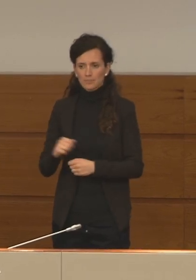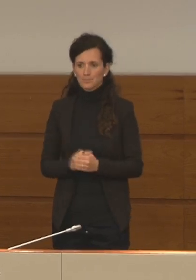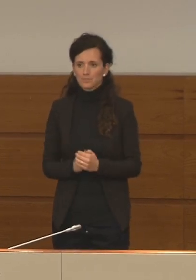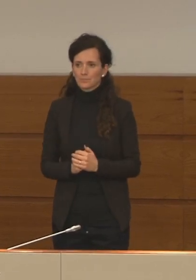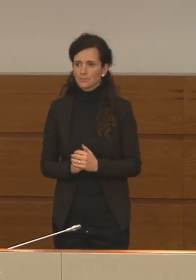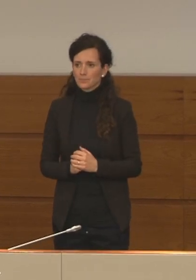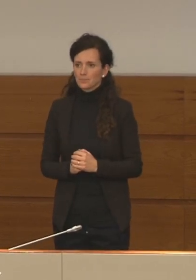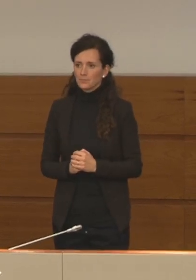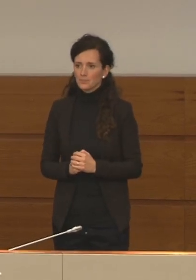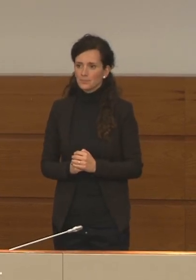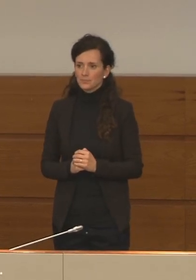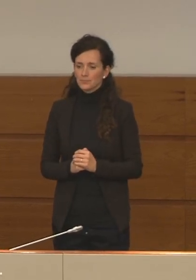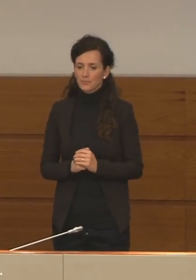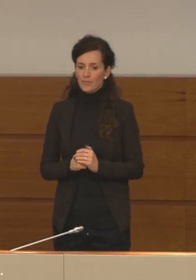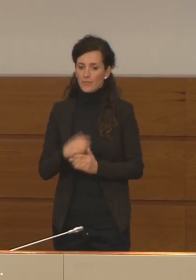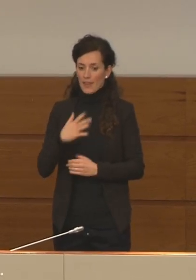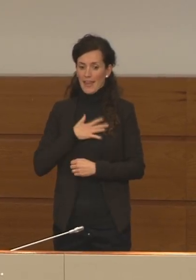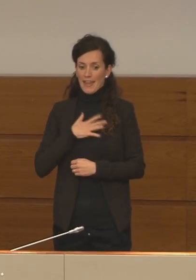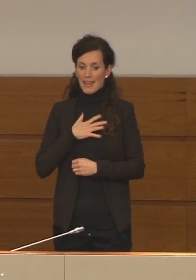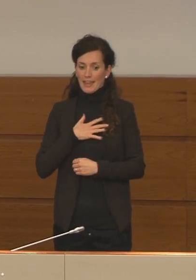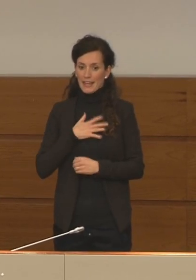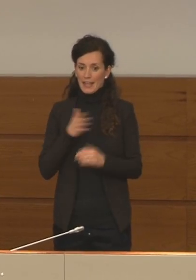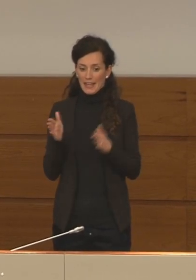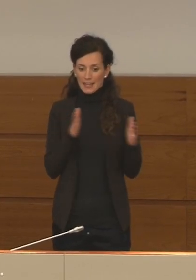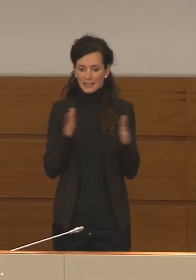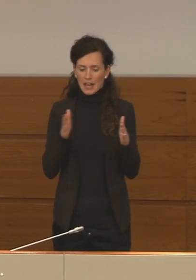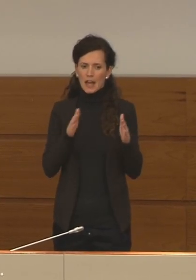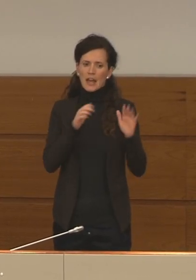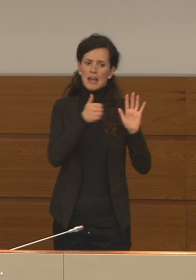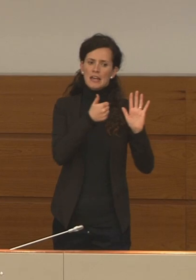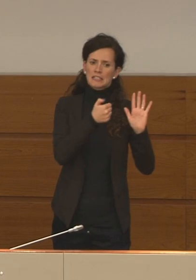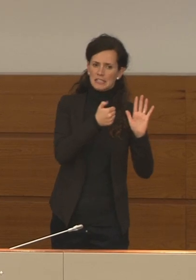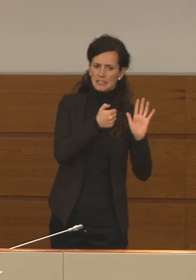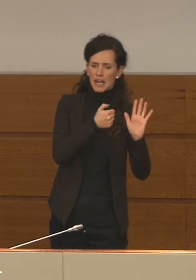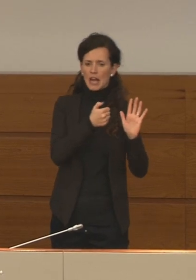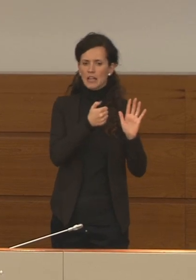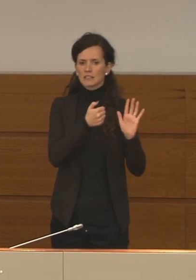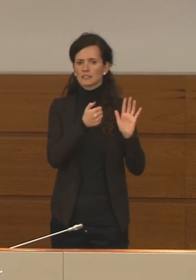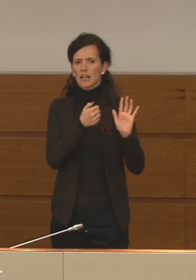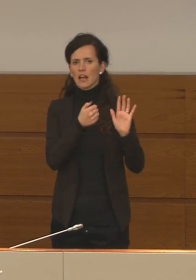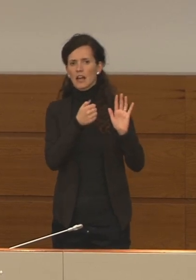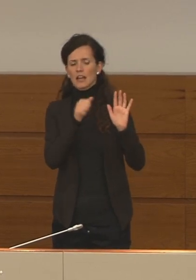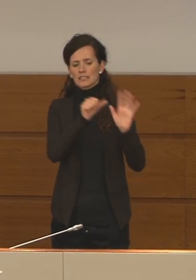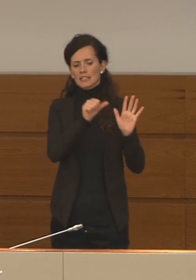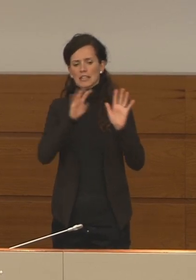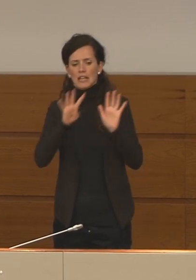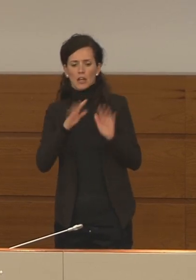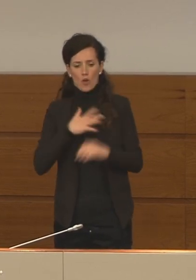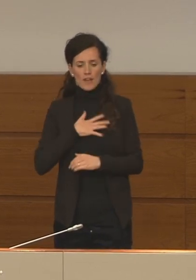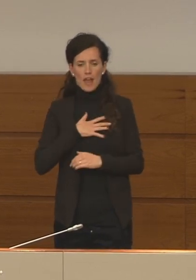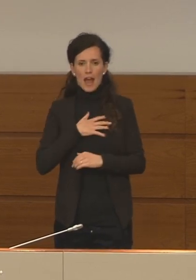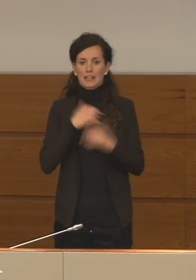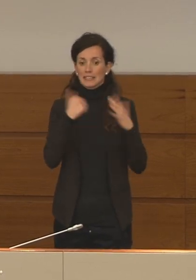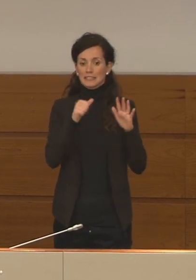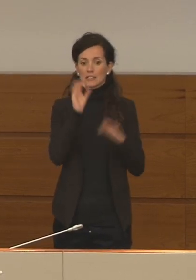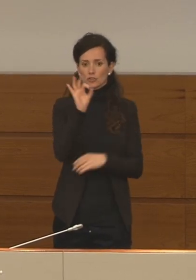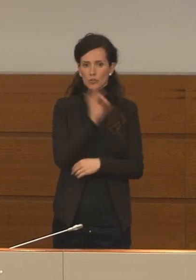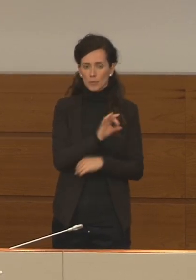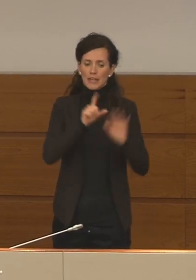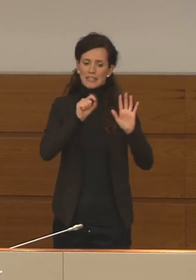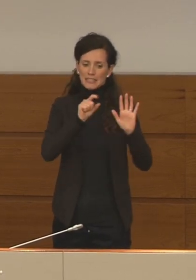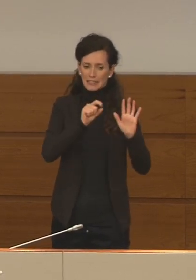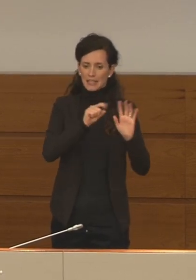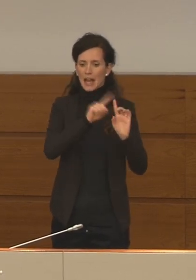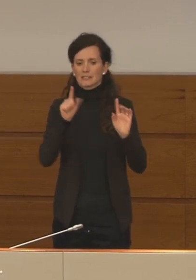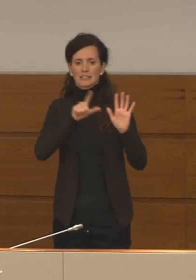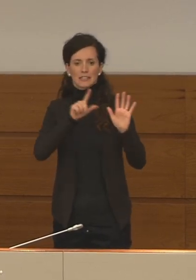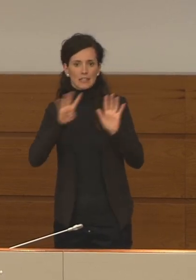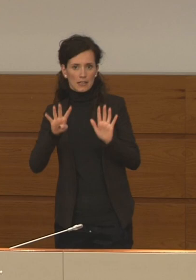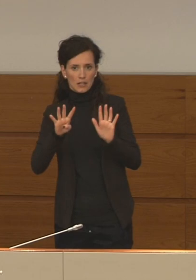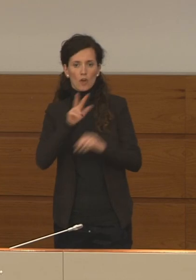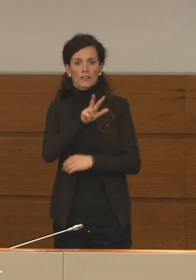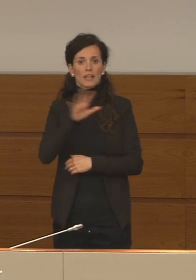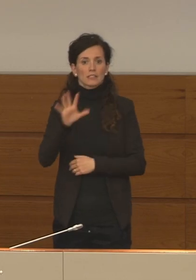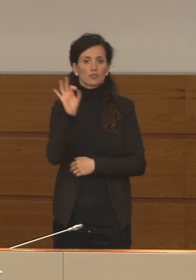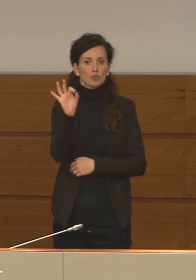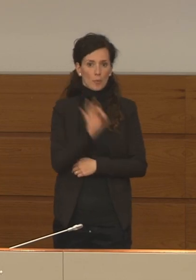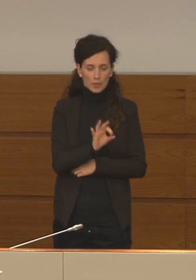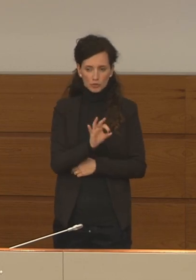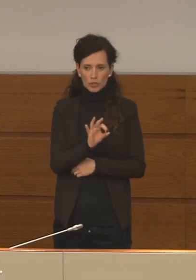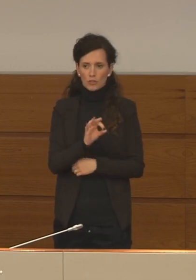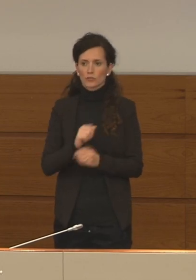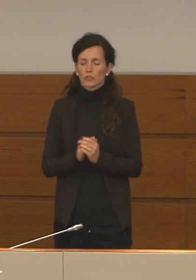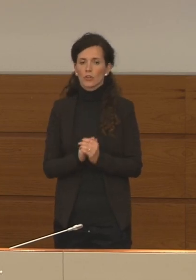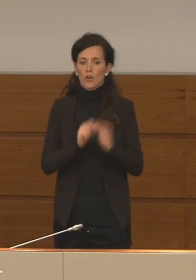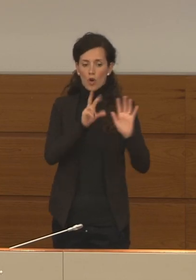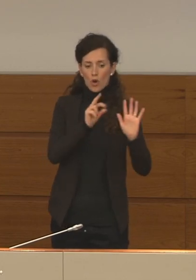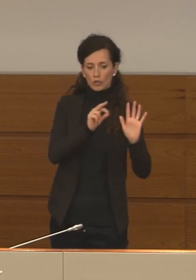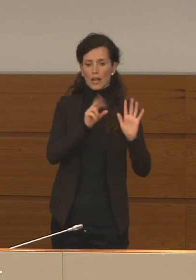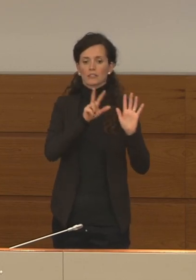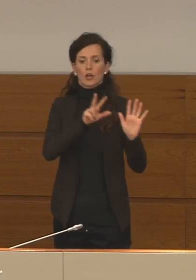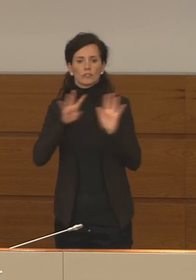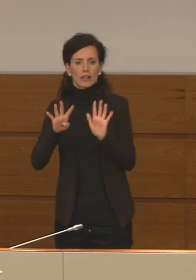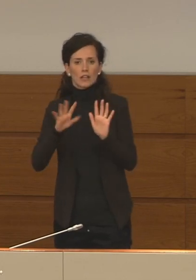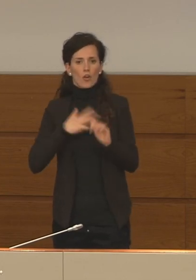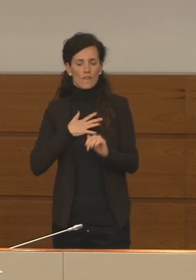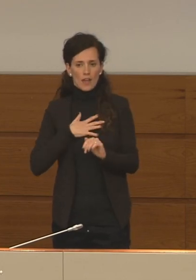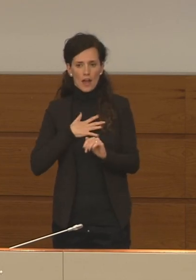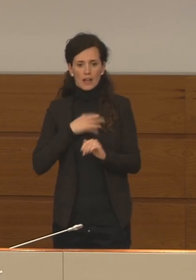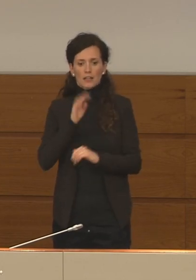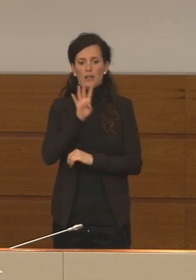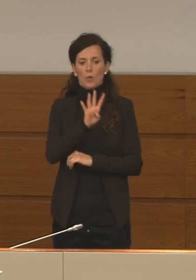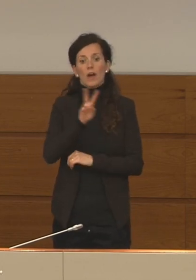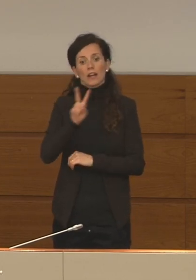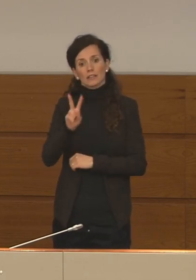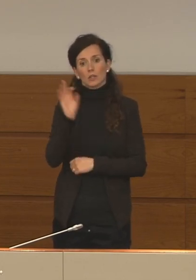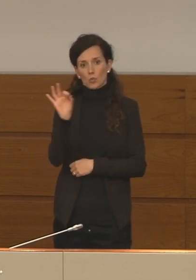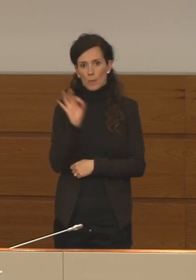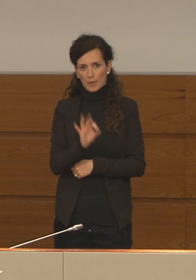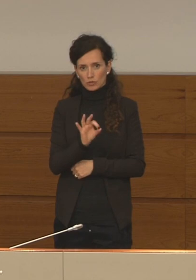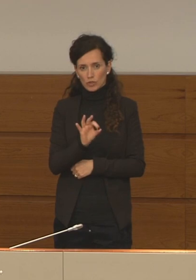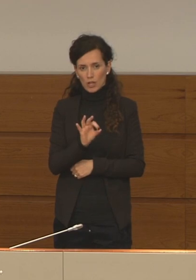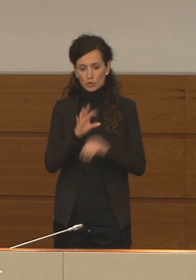Le fasce di età sono, 60-69 anni è il 16%, 70-79 anni è il 35%, 80-89 è il 42% dei totali